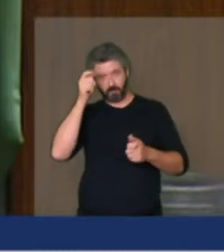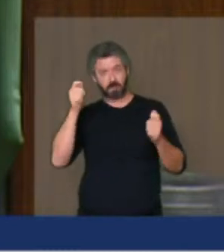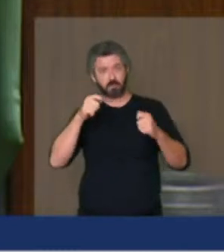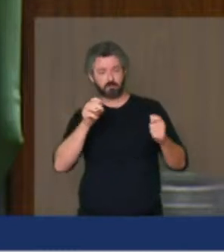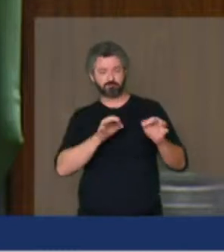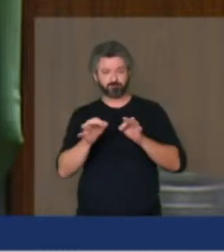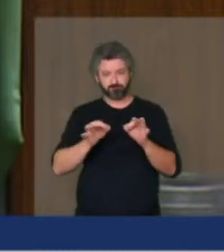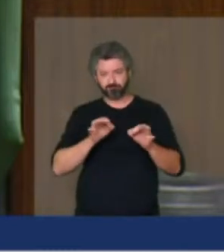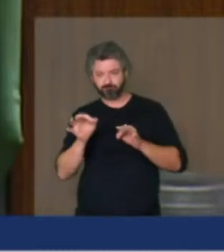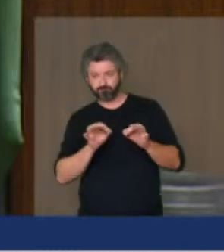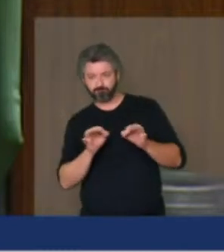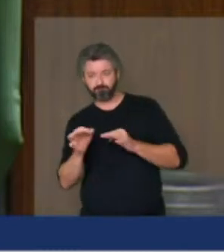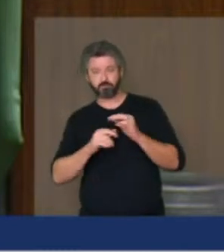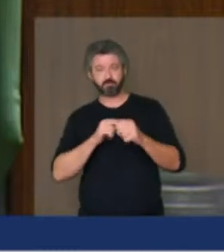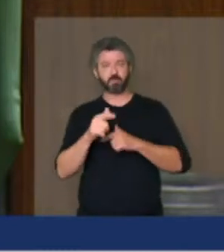PÚBLICAS. E COM ISSO A GENTE PODE IR DIMINUINDO, DIMINUINDO